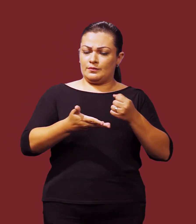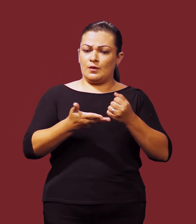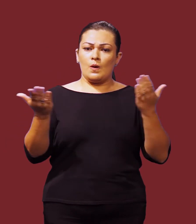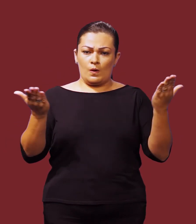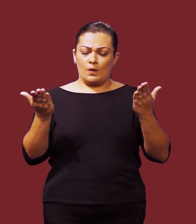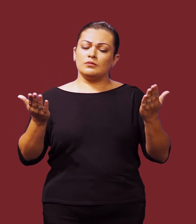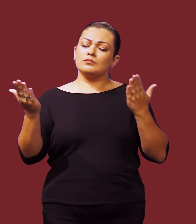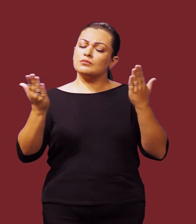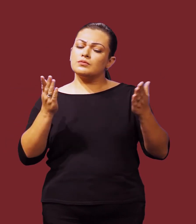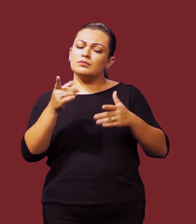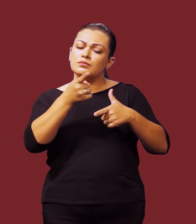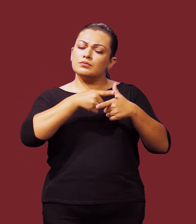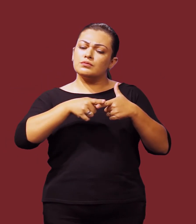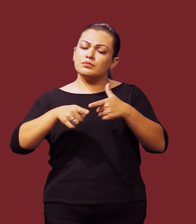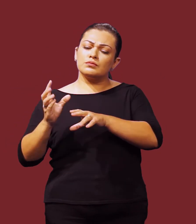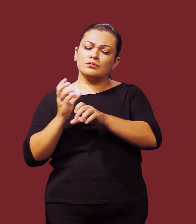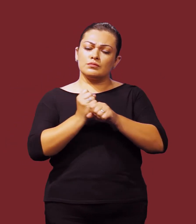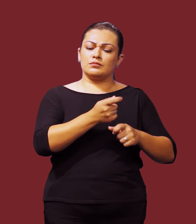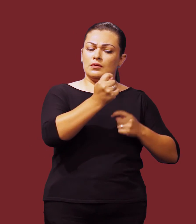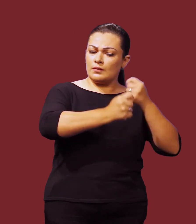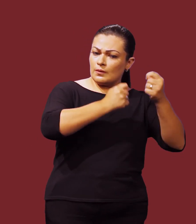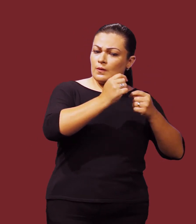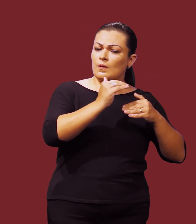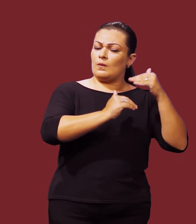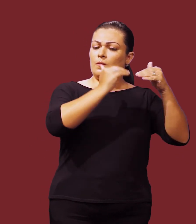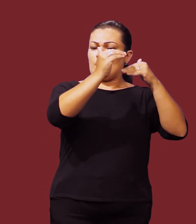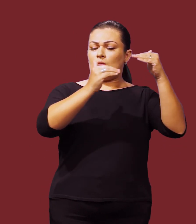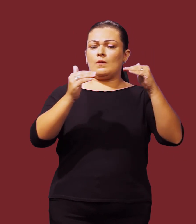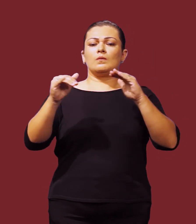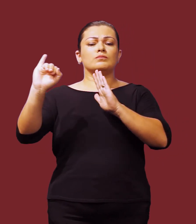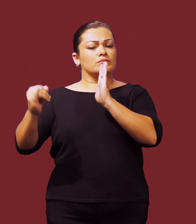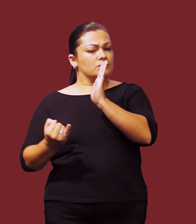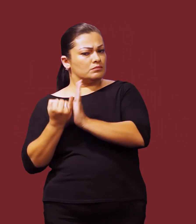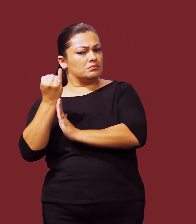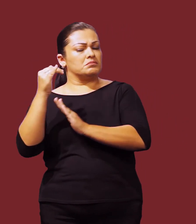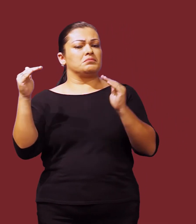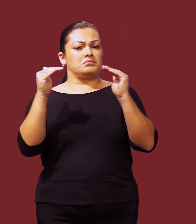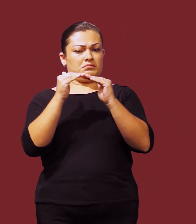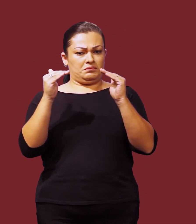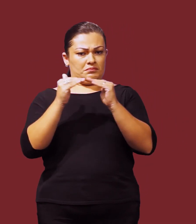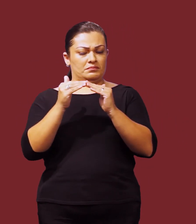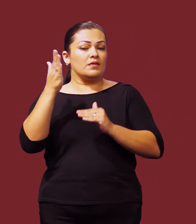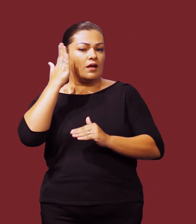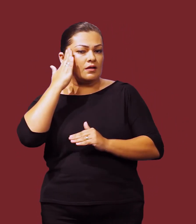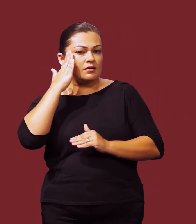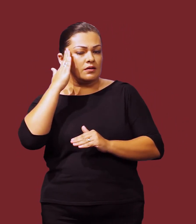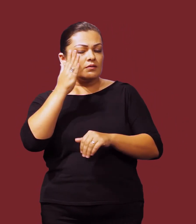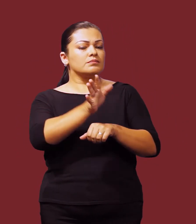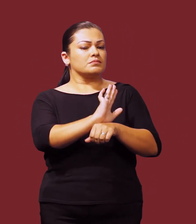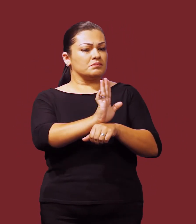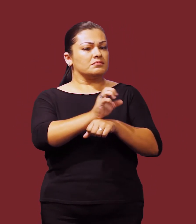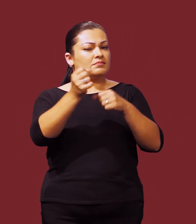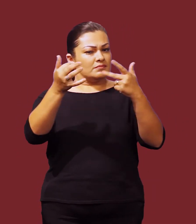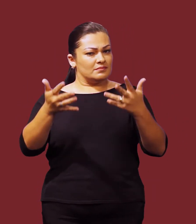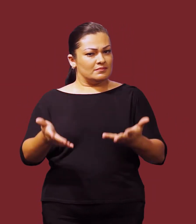Hoje em dia, a fórmula é um balanço de crescimento da economia e da inflação. Quer saber mais? esse vídeo te explica.